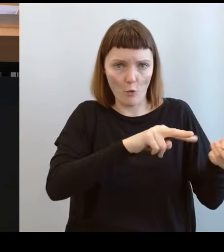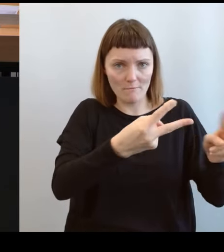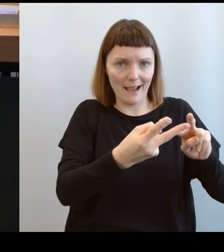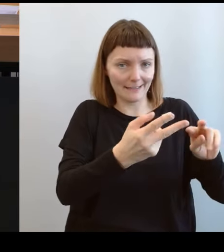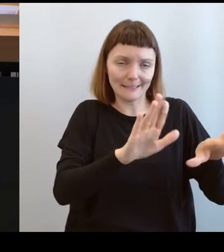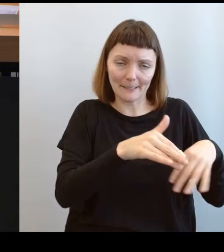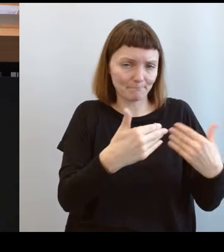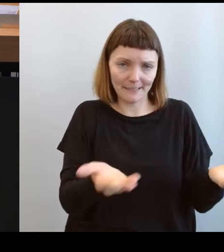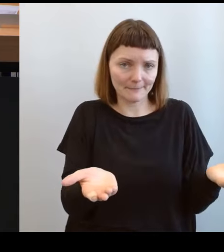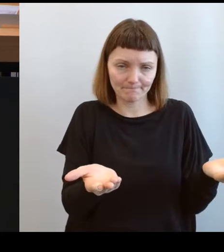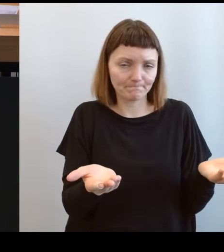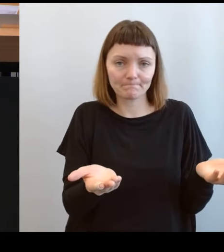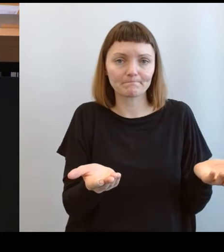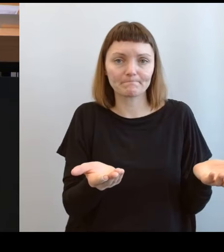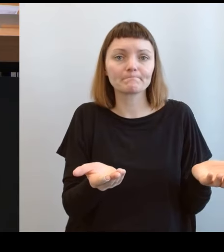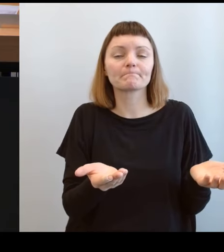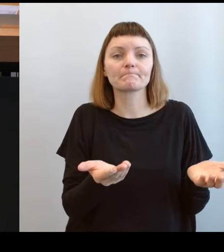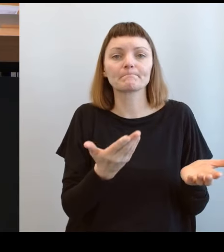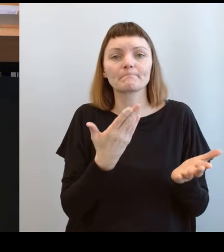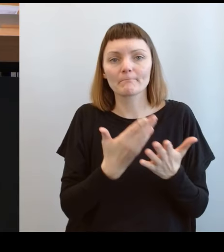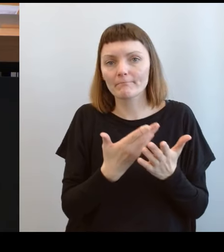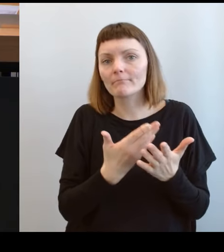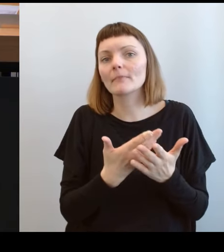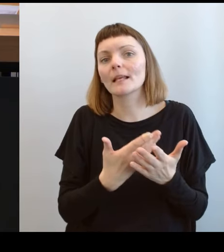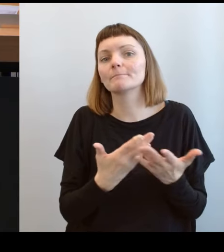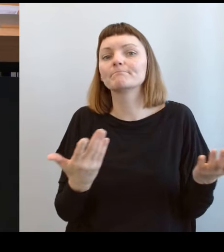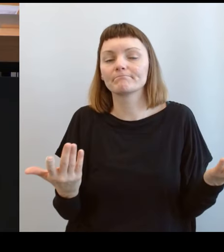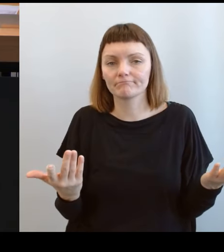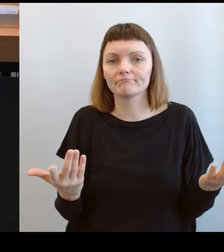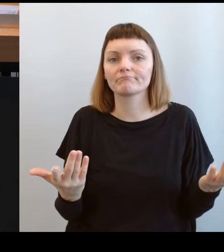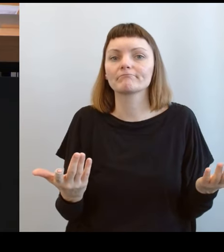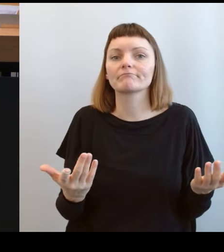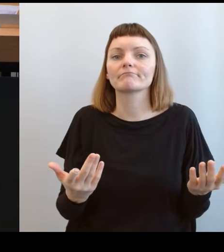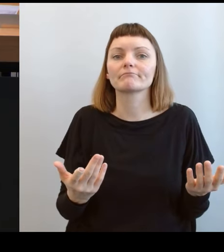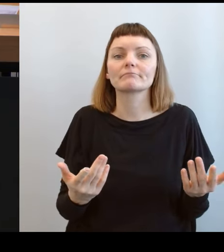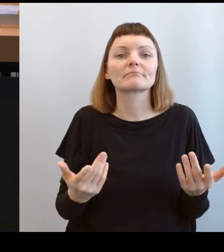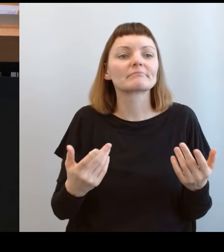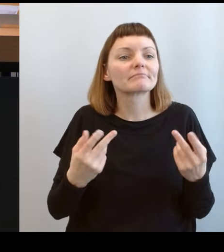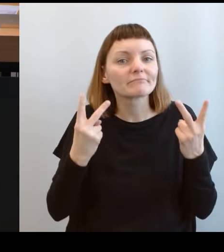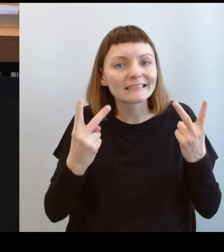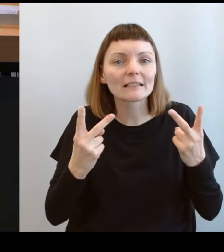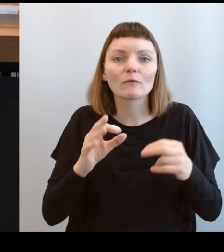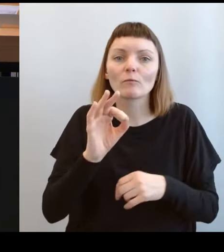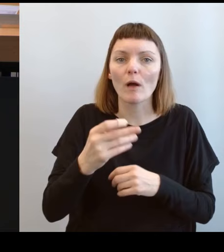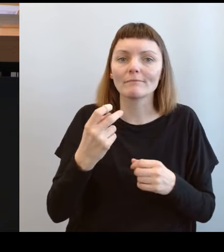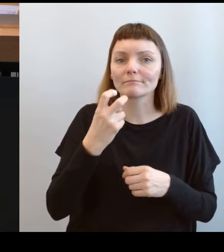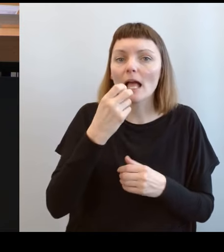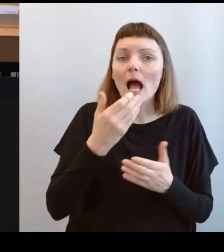wichtiges Instrument, um zusätzliche Ausbildungsplätze zu schaffen, sondern eben auch ein mögliches Finanzierungsinstrument